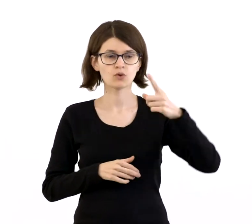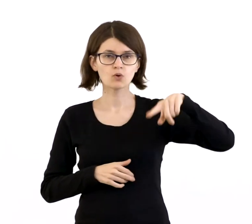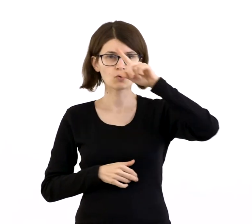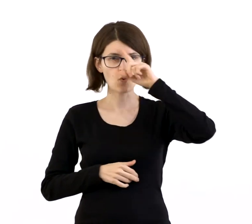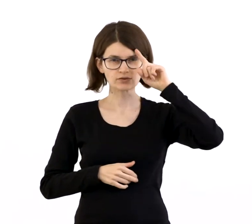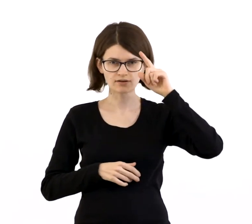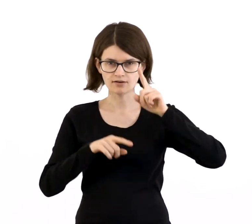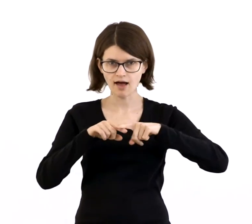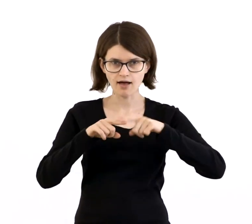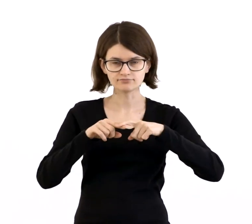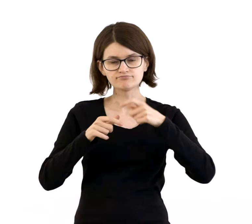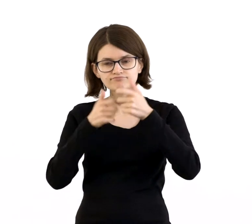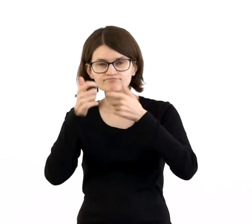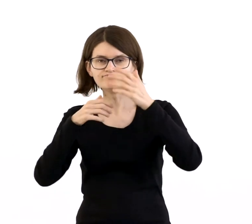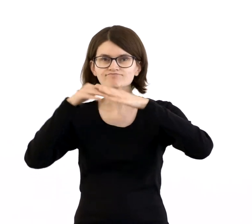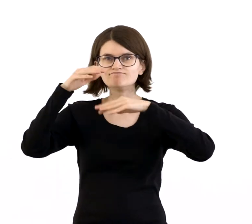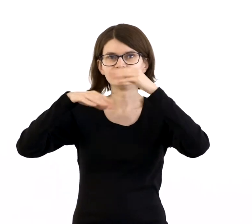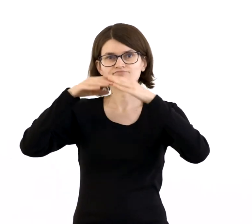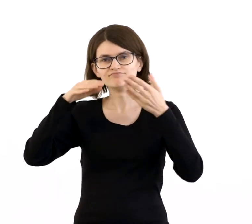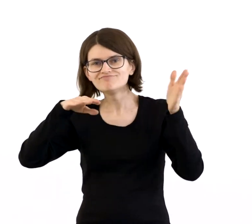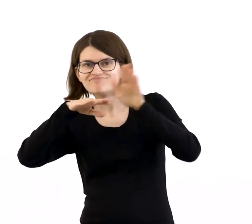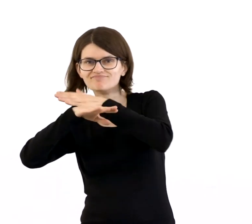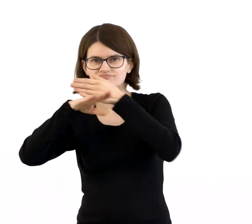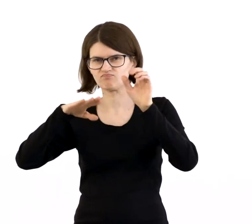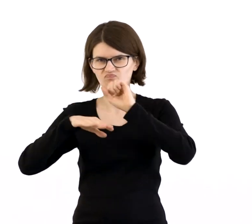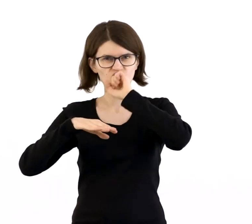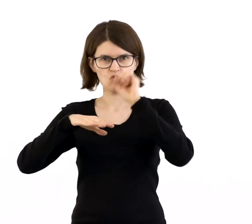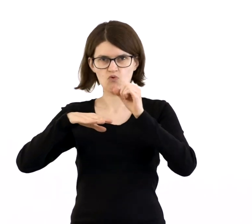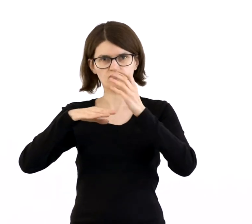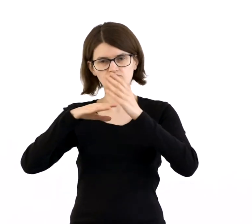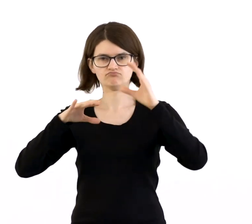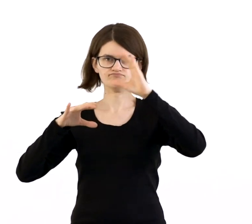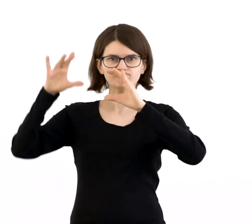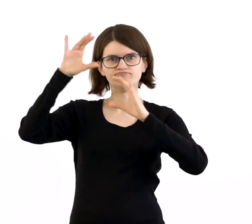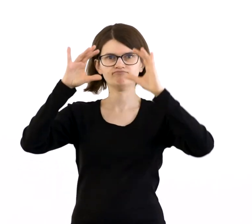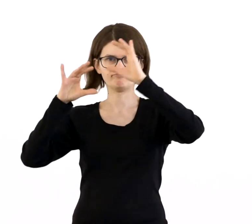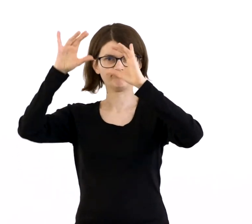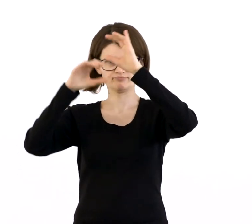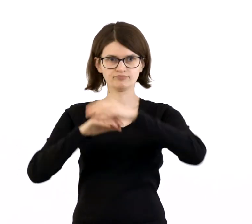Grecy nie stosowali zaprawy murarskiej.